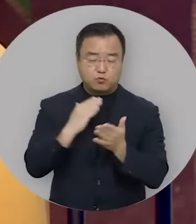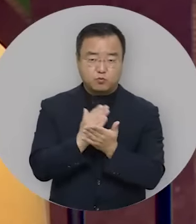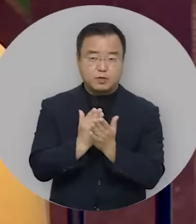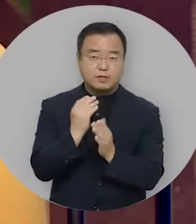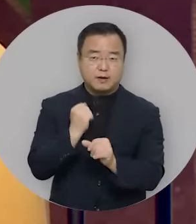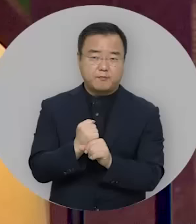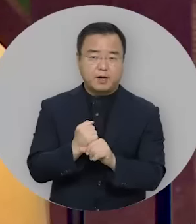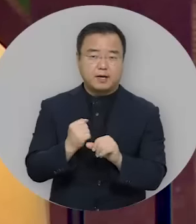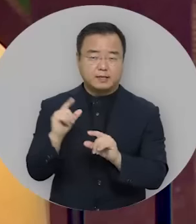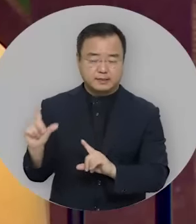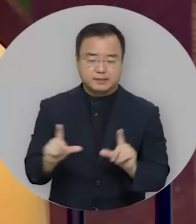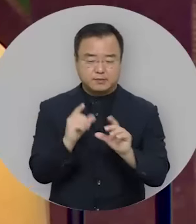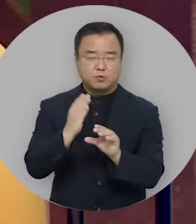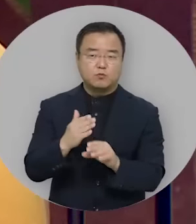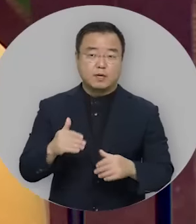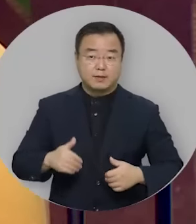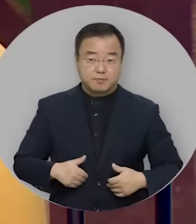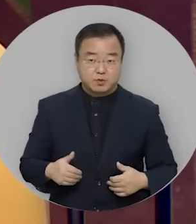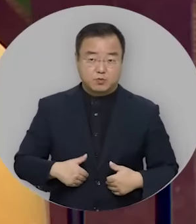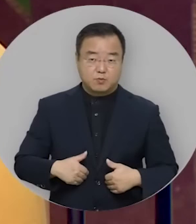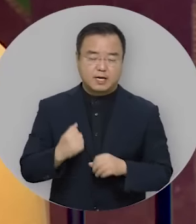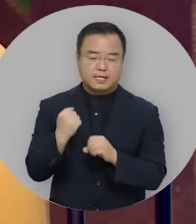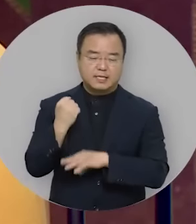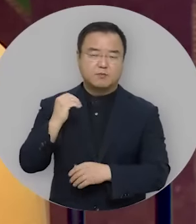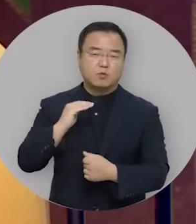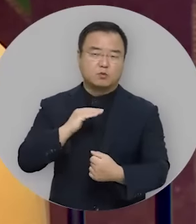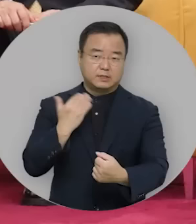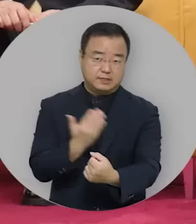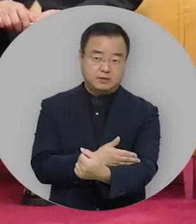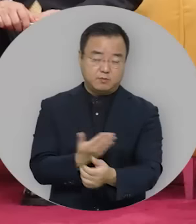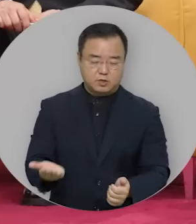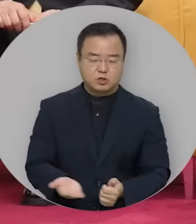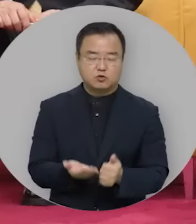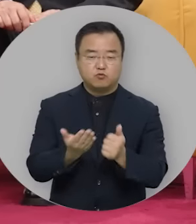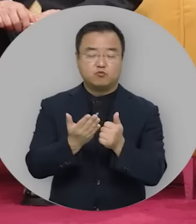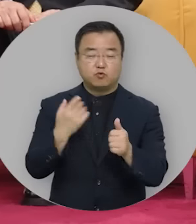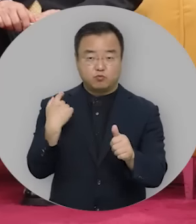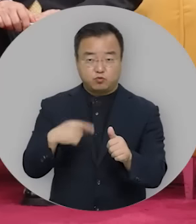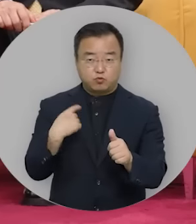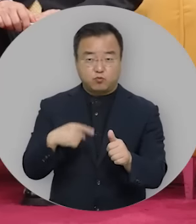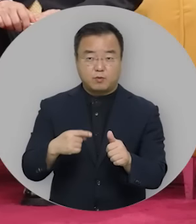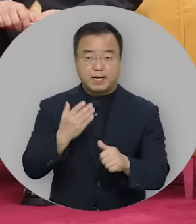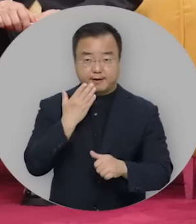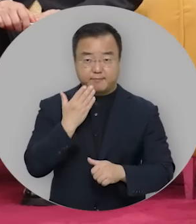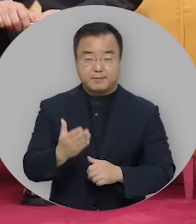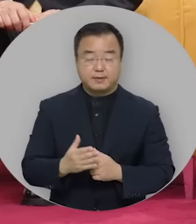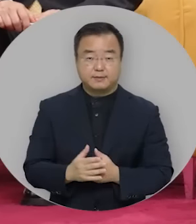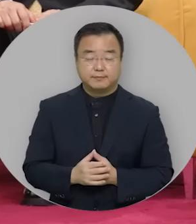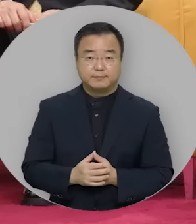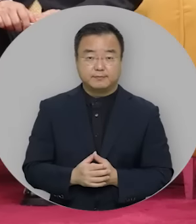아이들의 삶에서 정말 필요한 기본적인 능력들을 길러주는 교육을 할 수 있다는 것들이